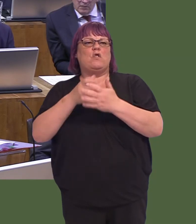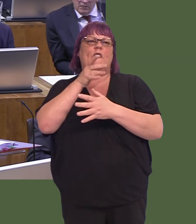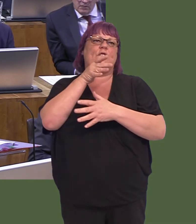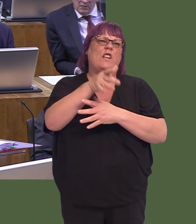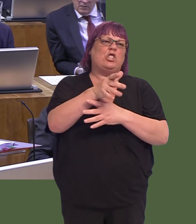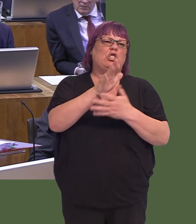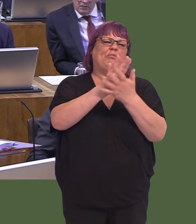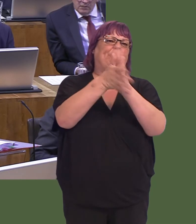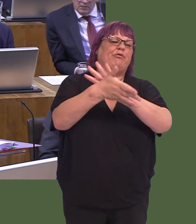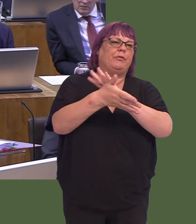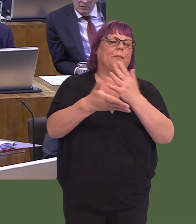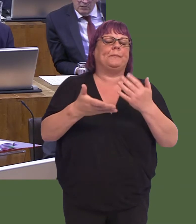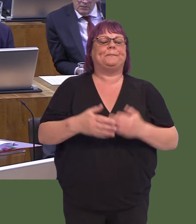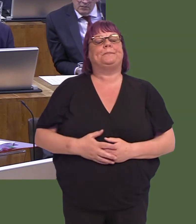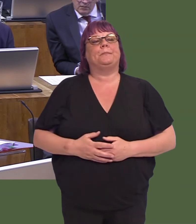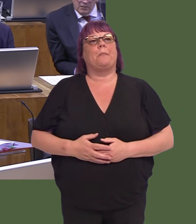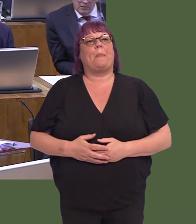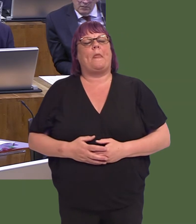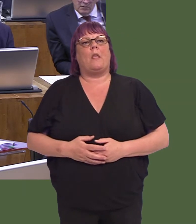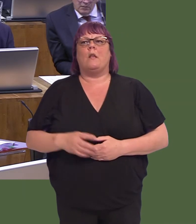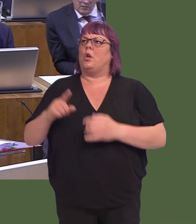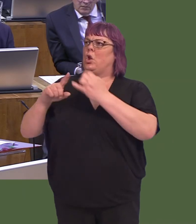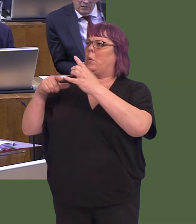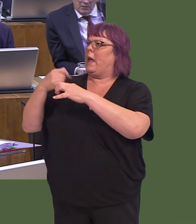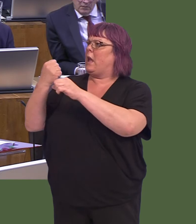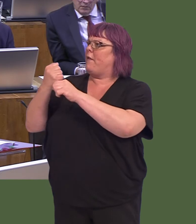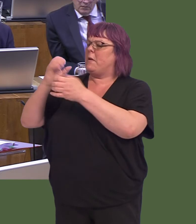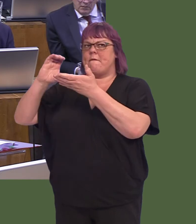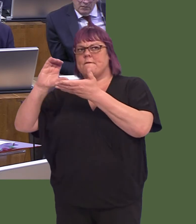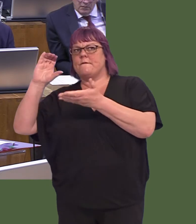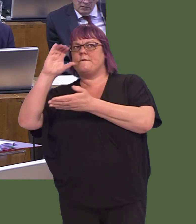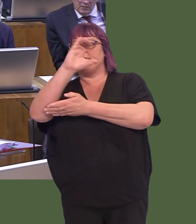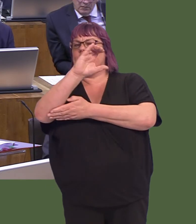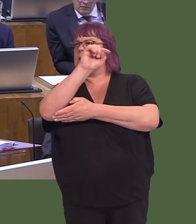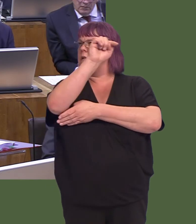Ar hyn o bryd, nid wyf yn gweld unrhyw fath o fuddsoddiad gan Lywodraeth y Deyrnas Unedig